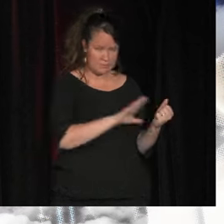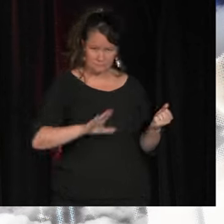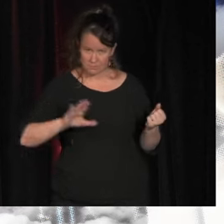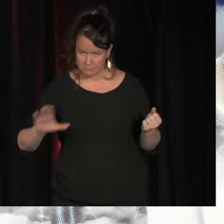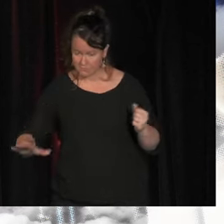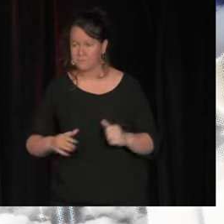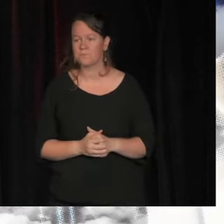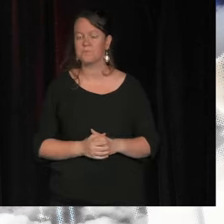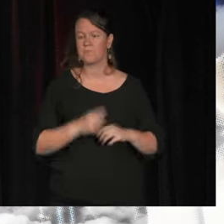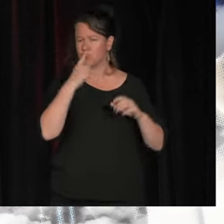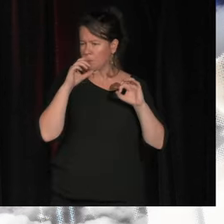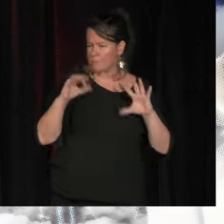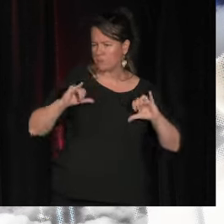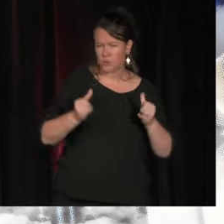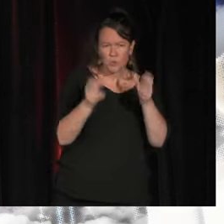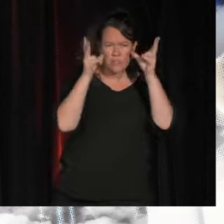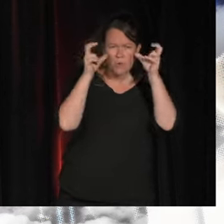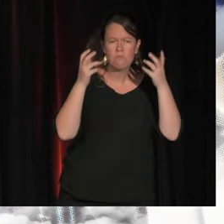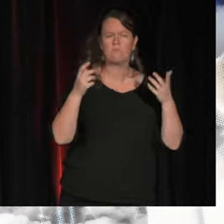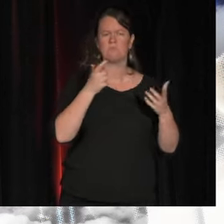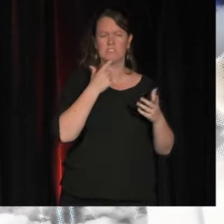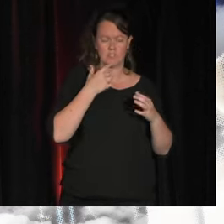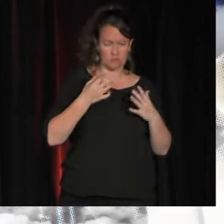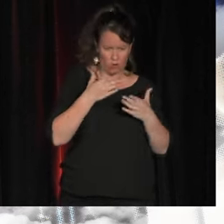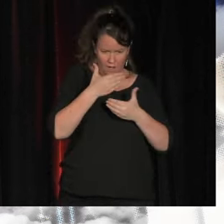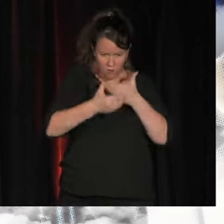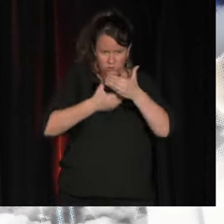et qui était un peu à la Diablo, c'est-à-dire qu'on allait aussi progresser dans le temps et débloquer plein de capacités, progresser,